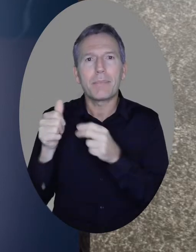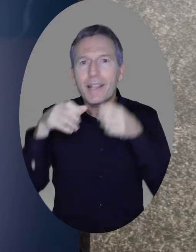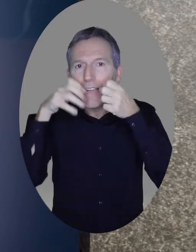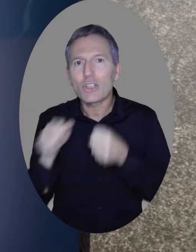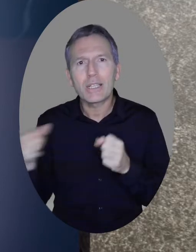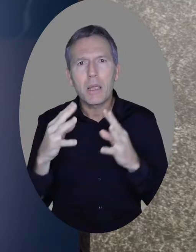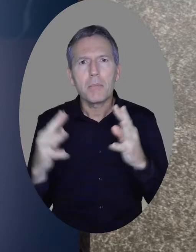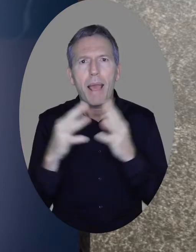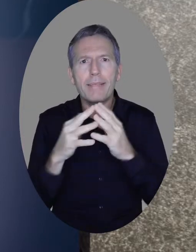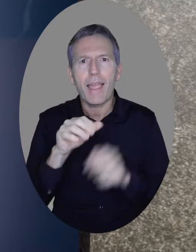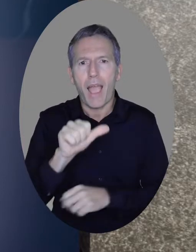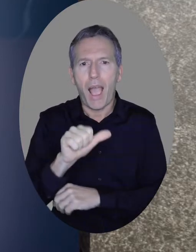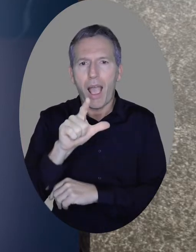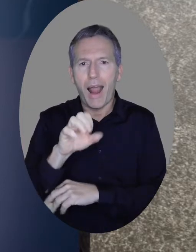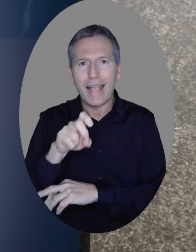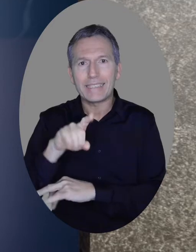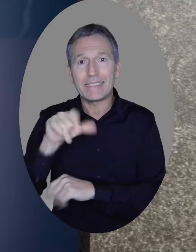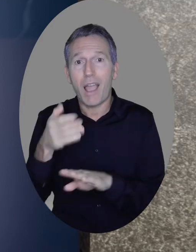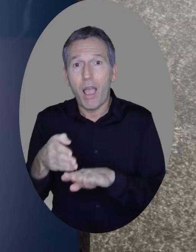peuple par petit peuple, ce qui facilite grandement les choses.